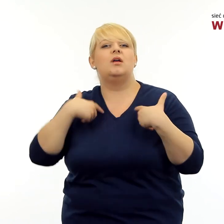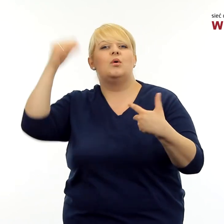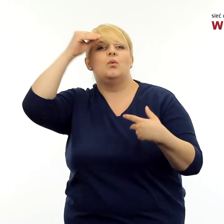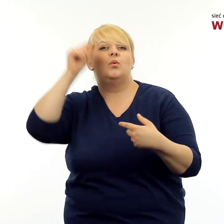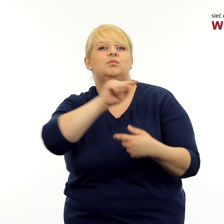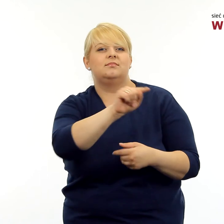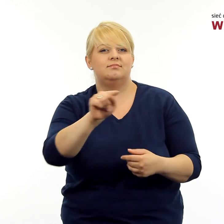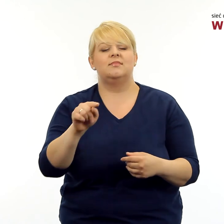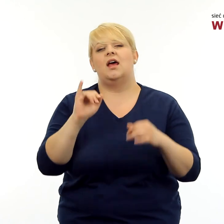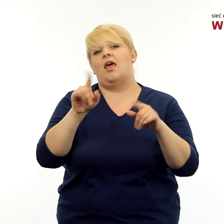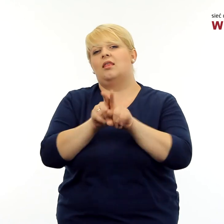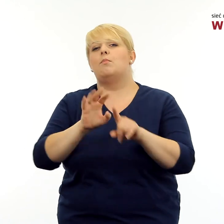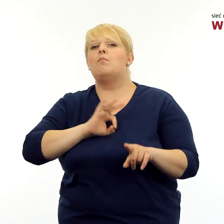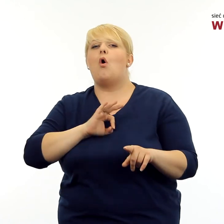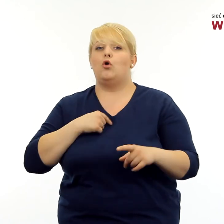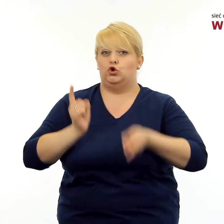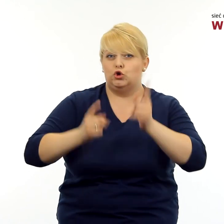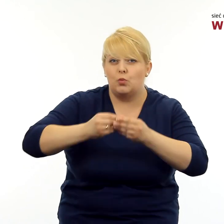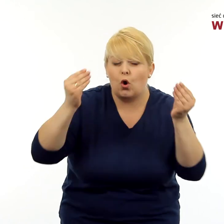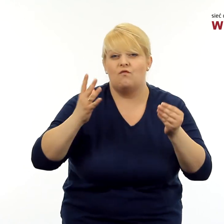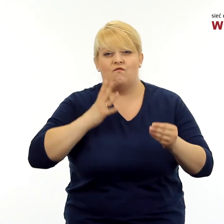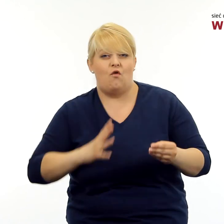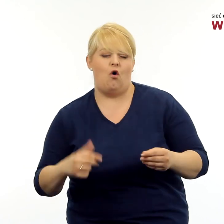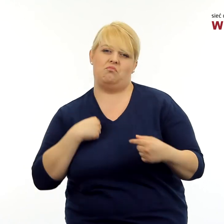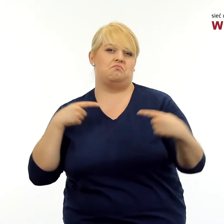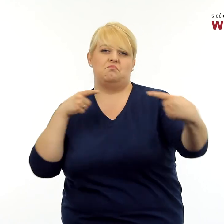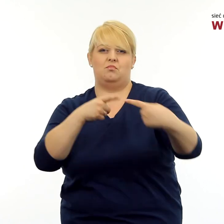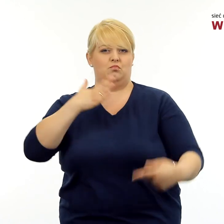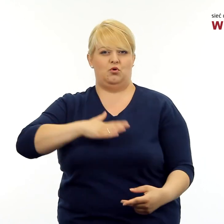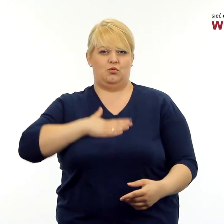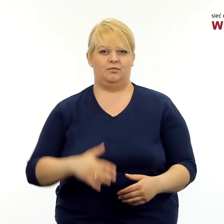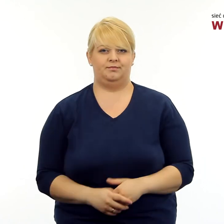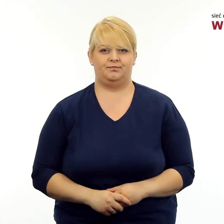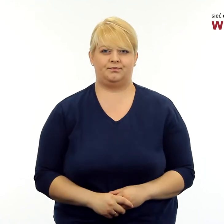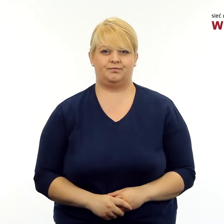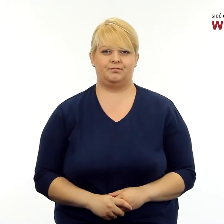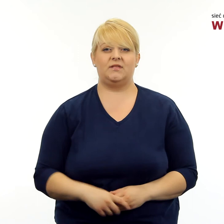proces uczenia się do rozwoju prowadzonych działań.